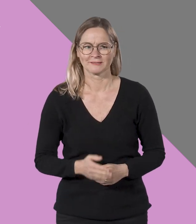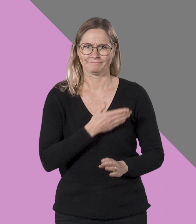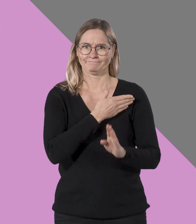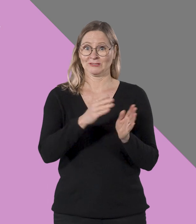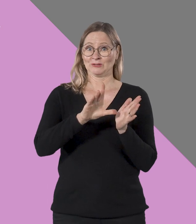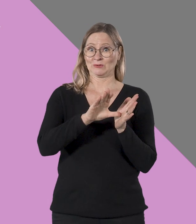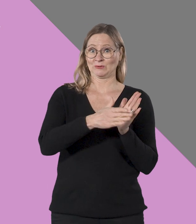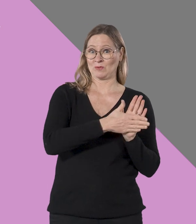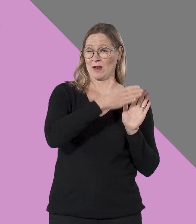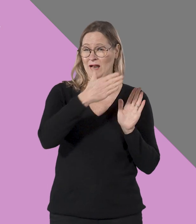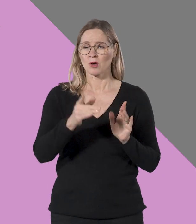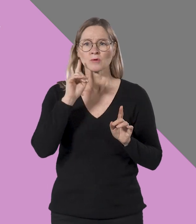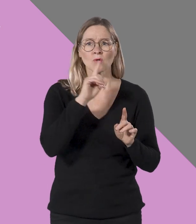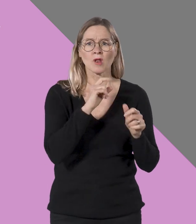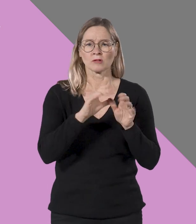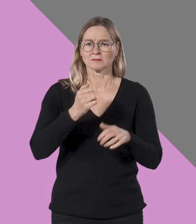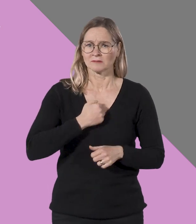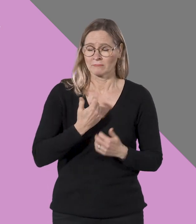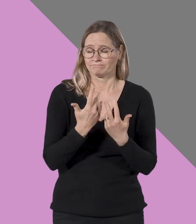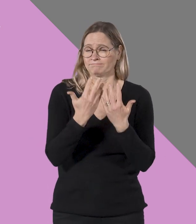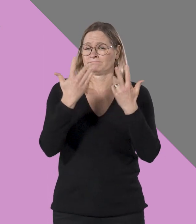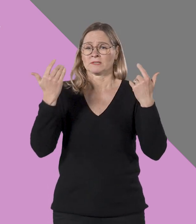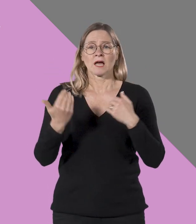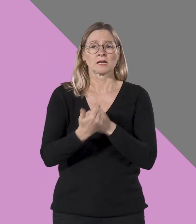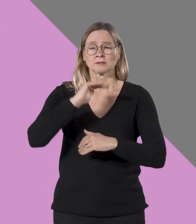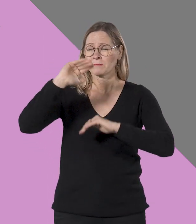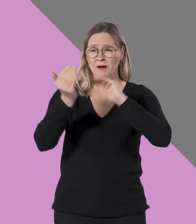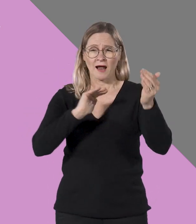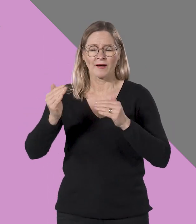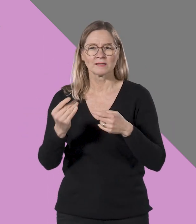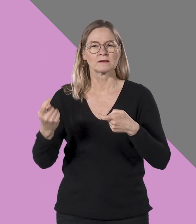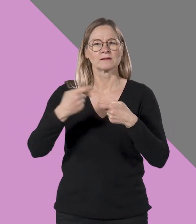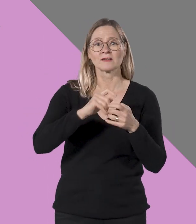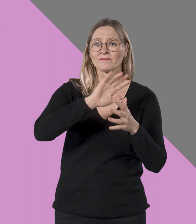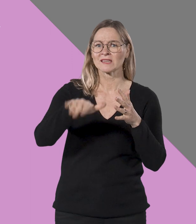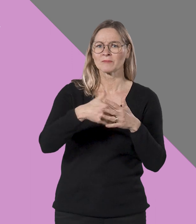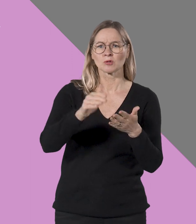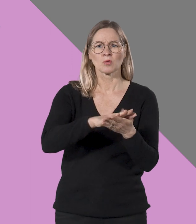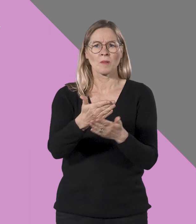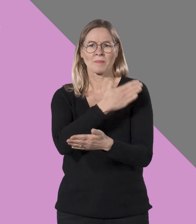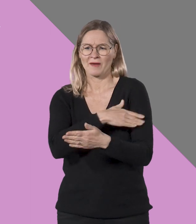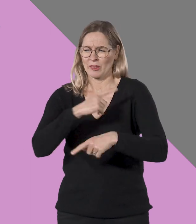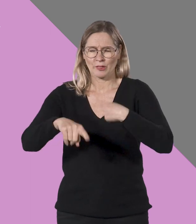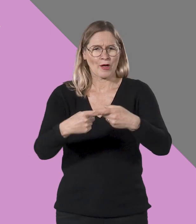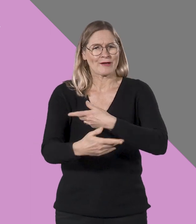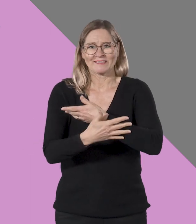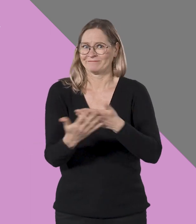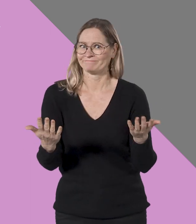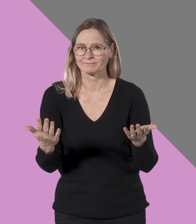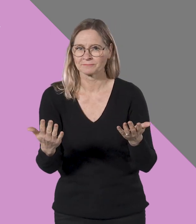Kuluvan syksyn aikana Kuurojen Liitto on saanut runsaasti asiakaspalautetta - viittomakielen tulkkauspalvelun toimimattomuudesta.